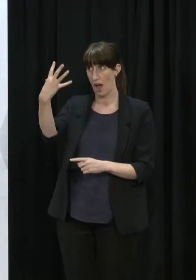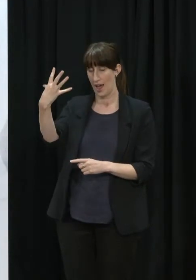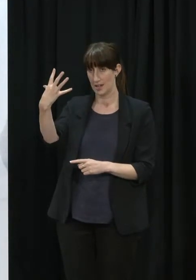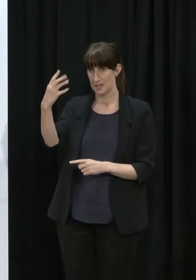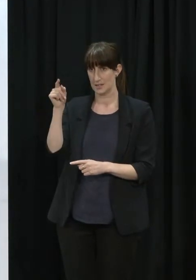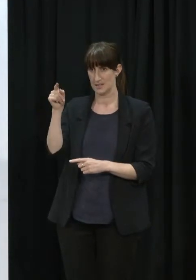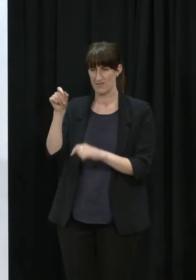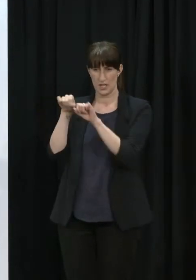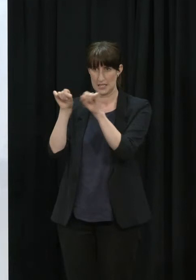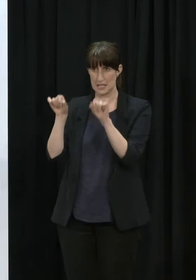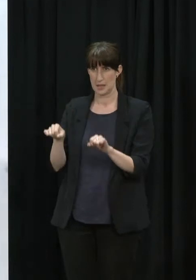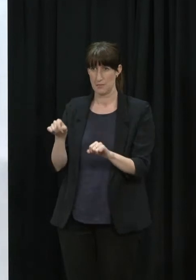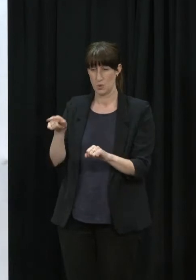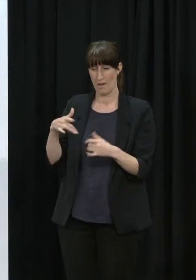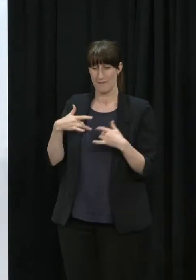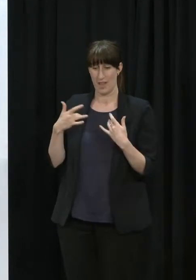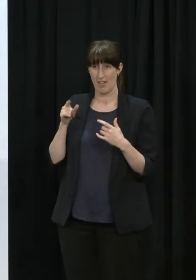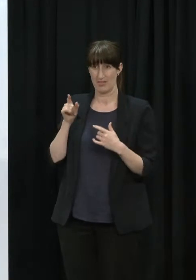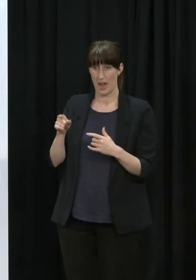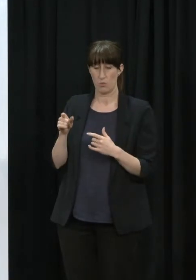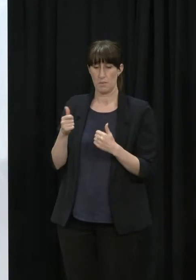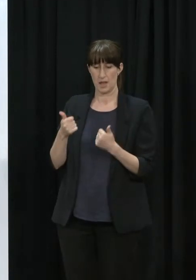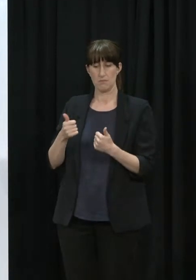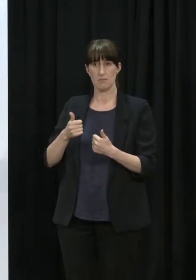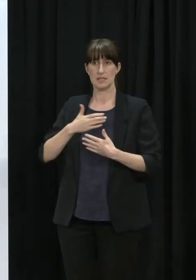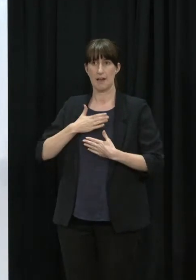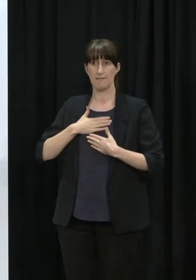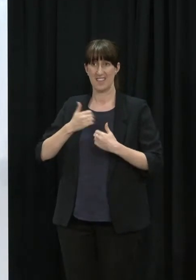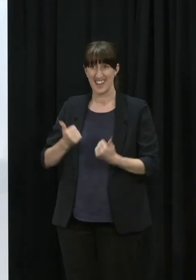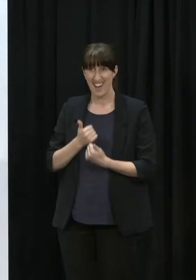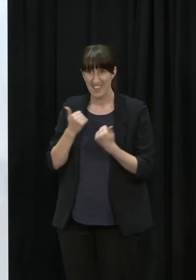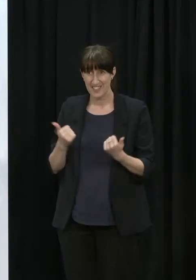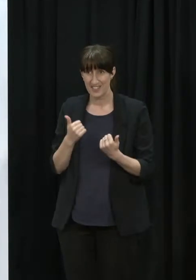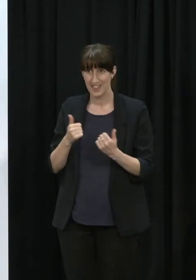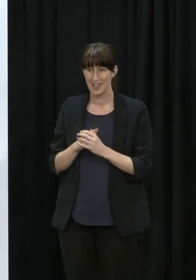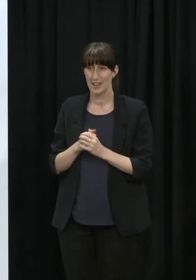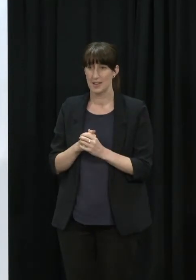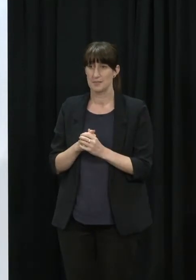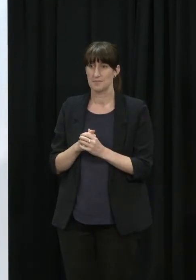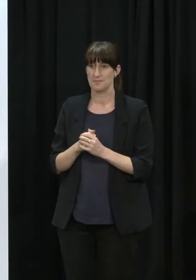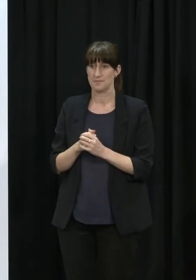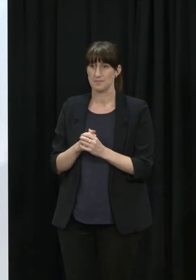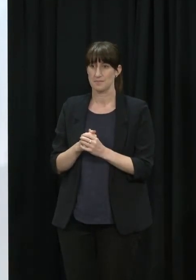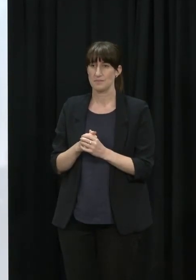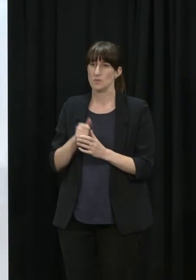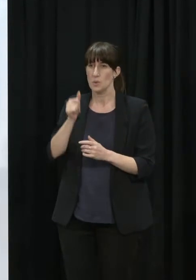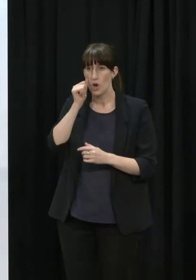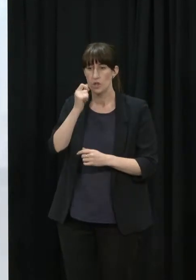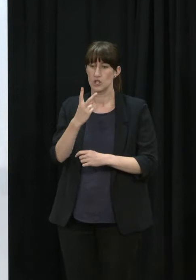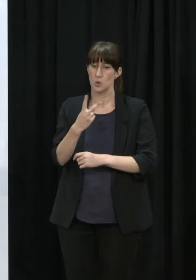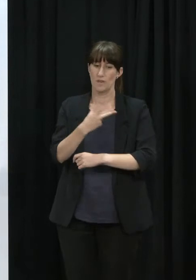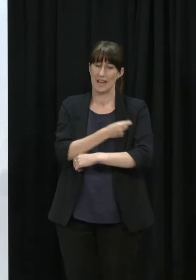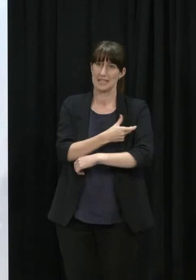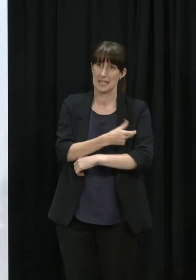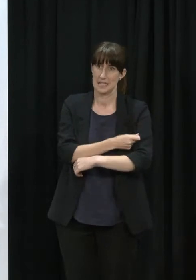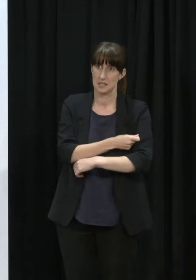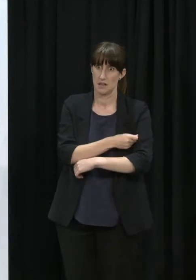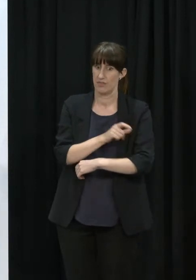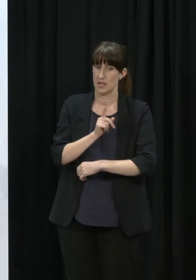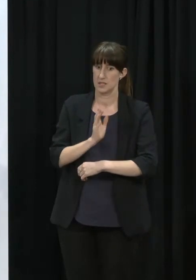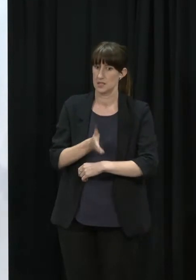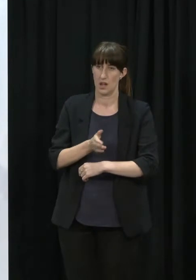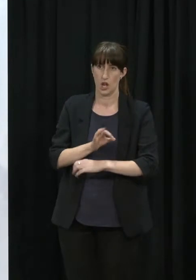tuatahi.